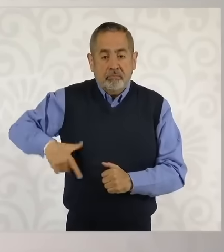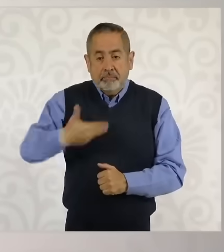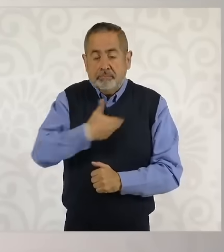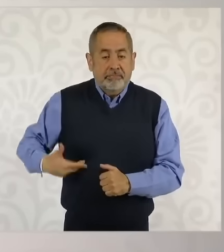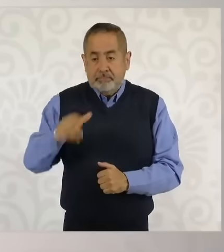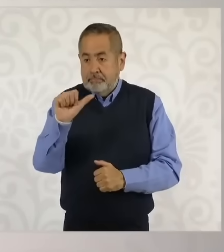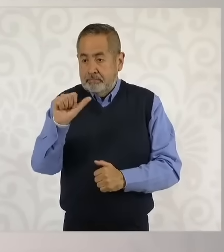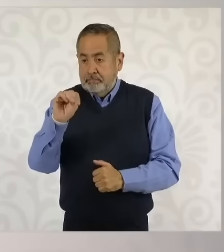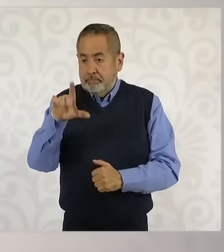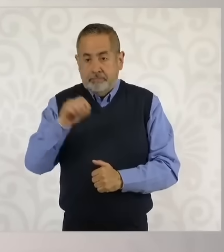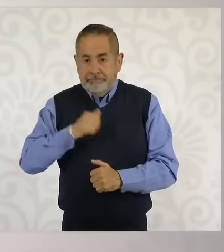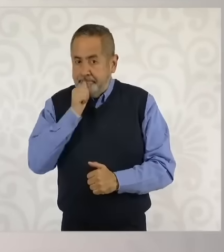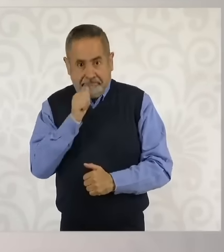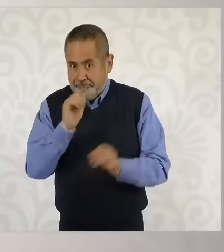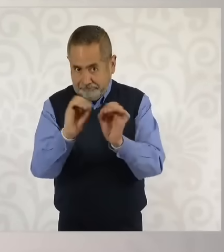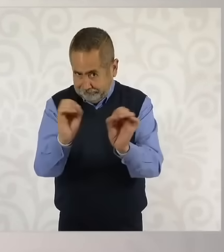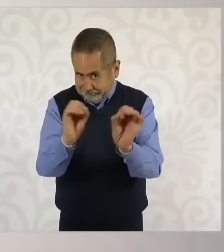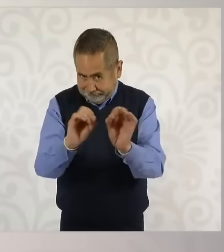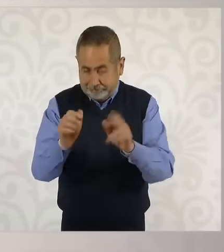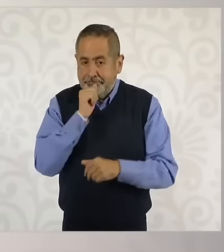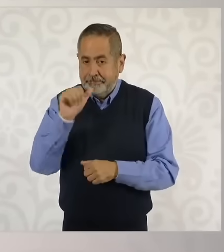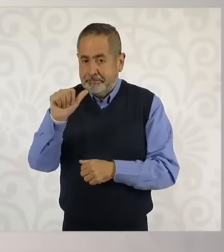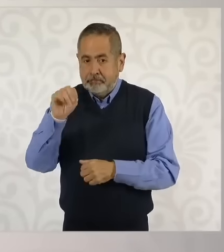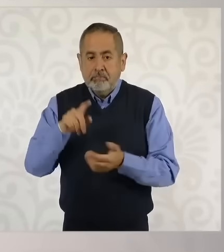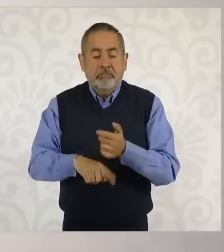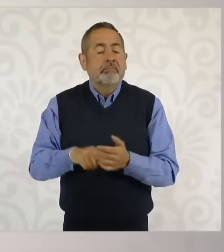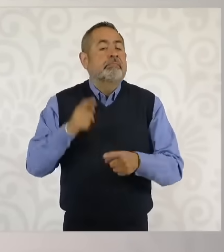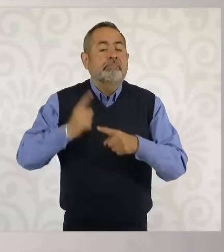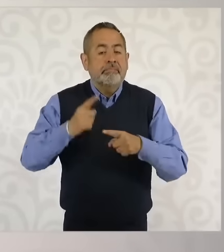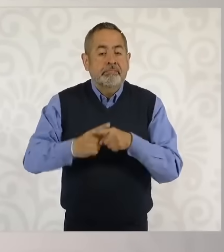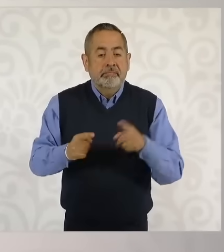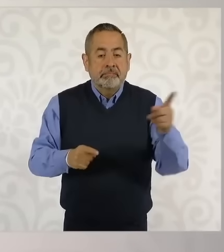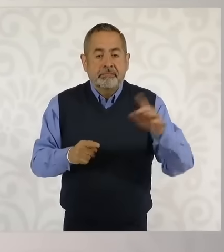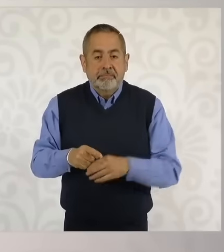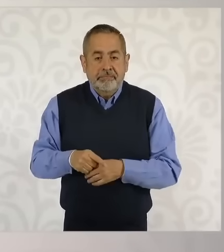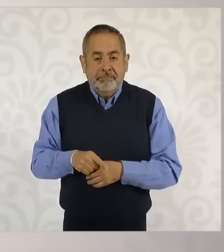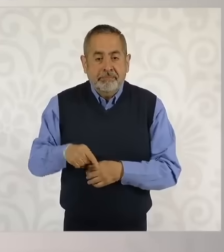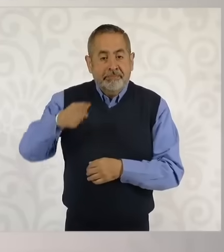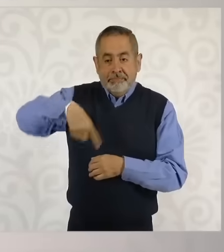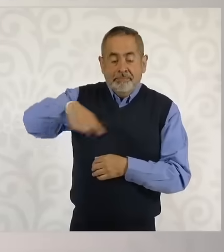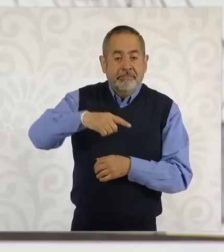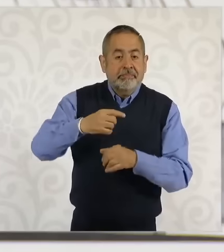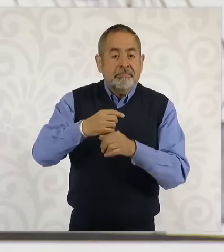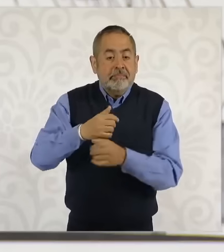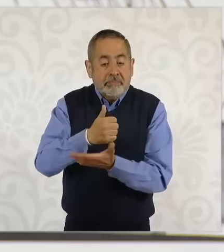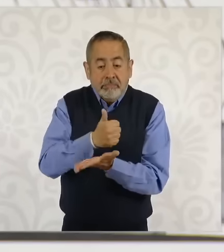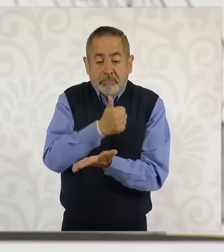Obrador. Hubo una publicación de la saturación del aeropuerto internacional Benito Juárez de la